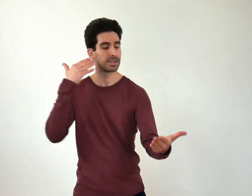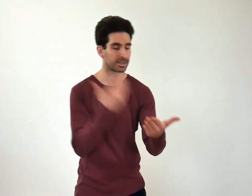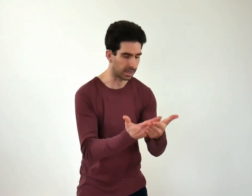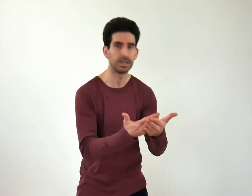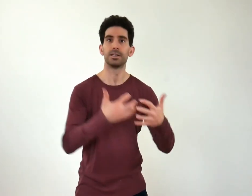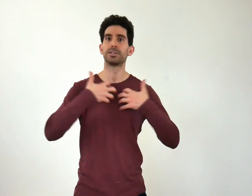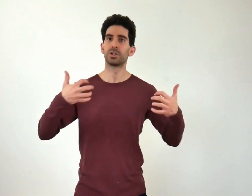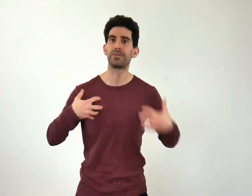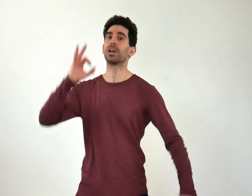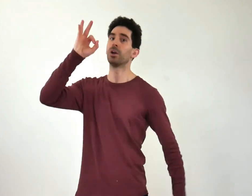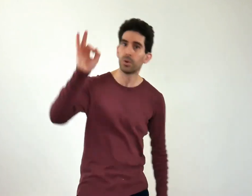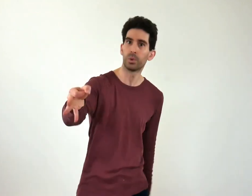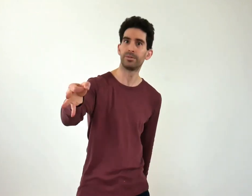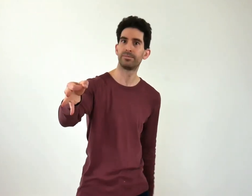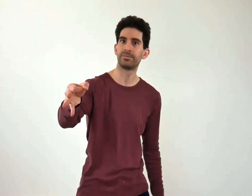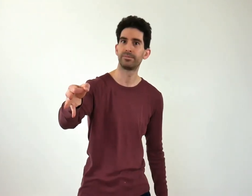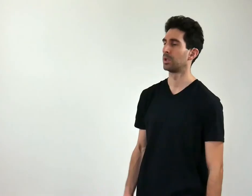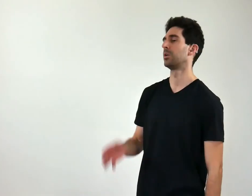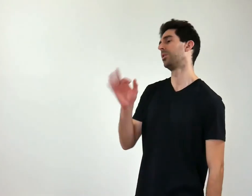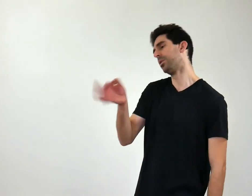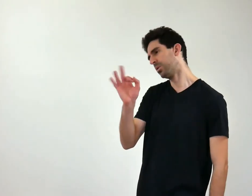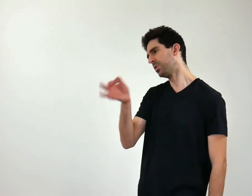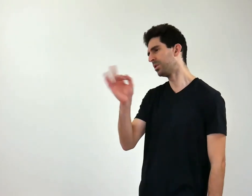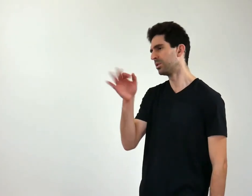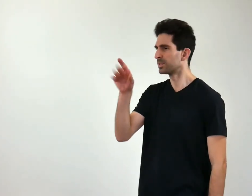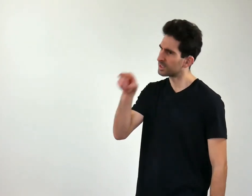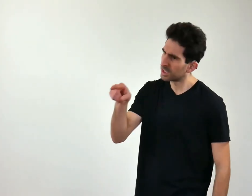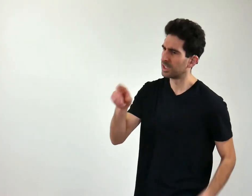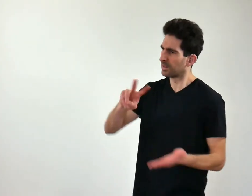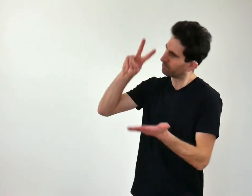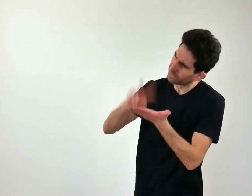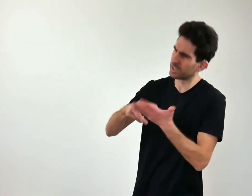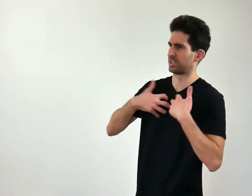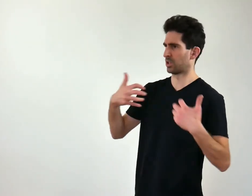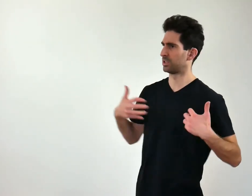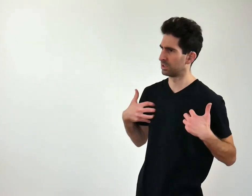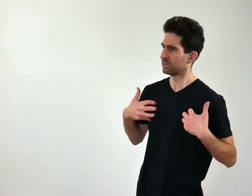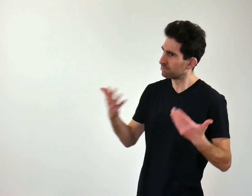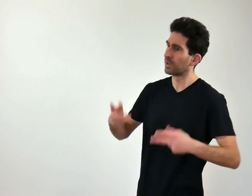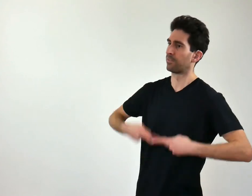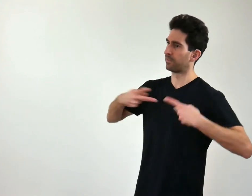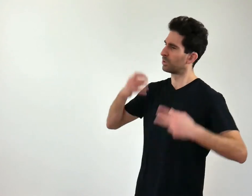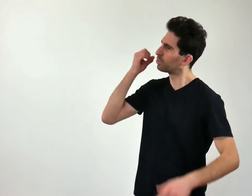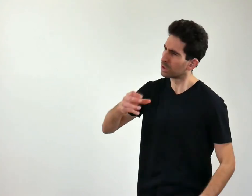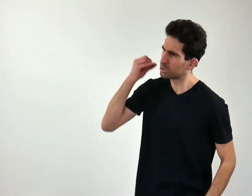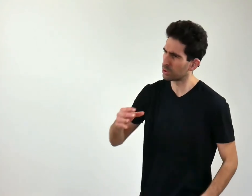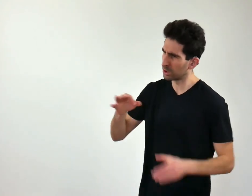Ca c'est scientifique, oui. Oui mais c'est de la vraie science. Dans la vie quotidienne,